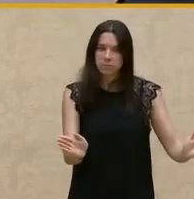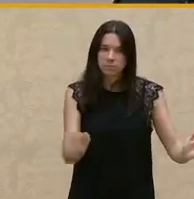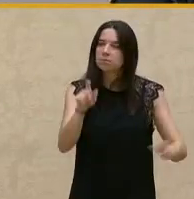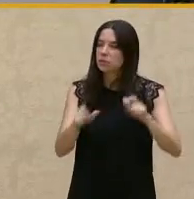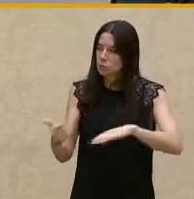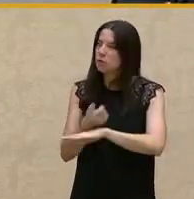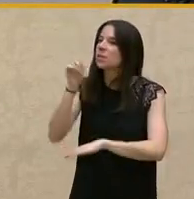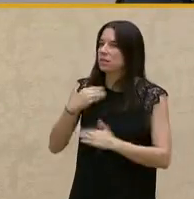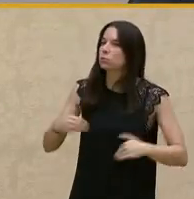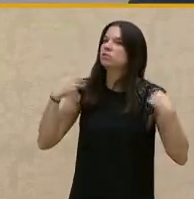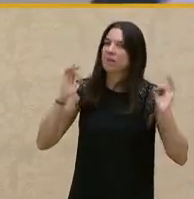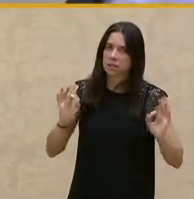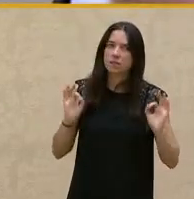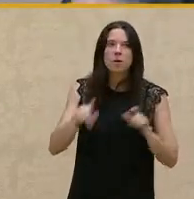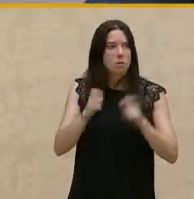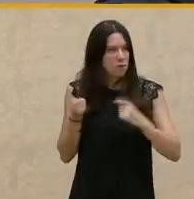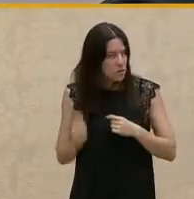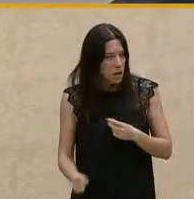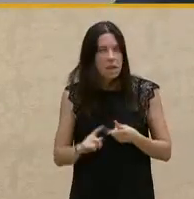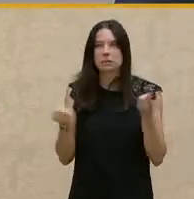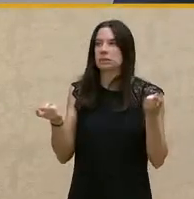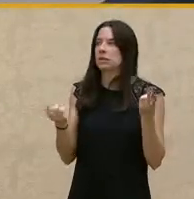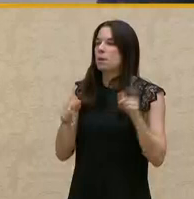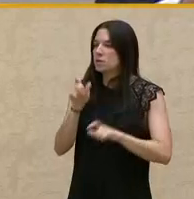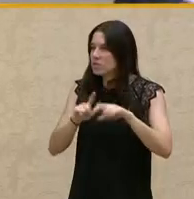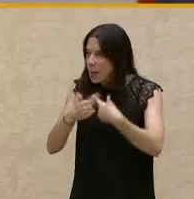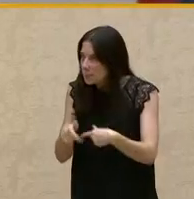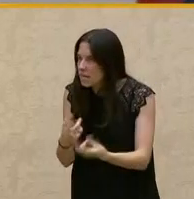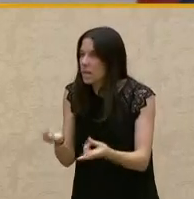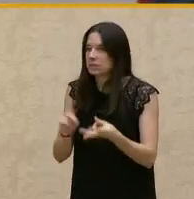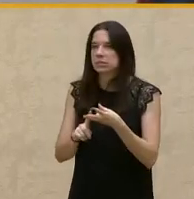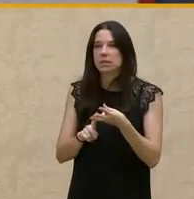de los profesionales; de las familias; de las personas afectadas.